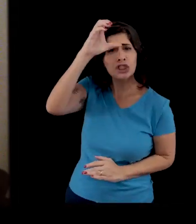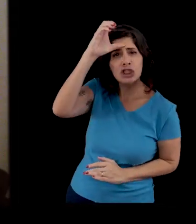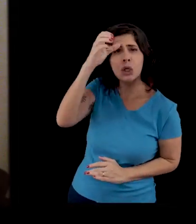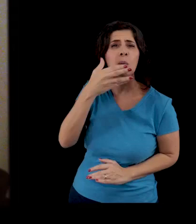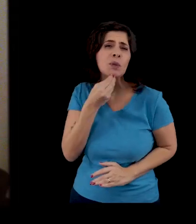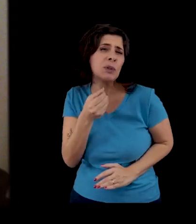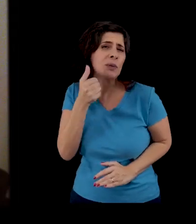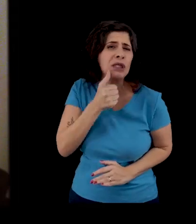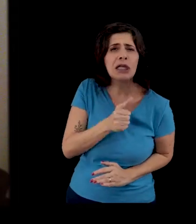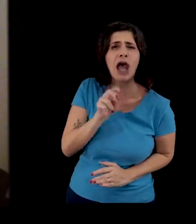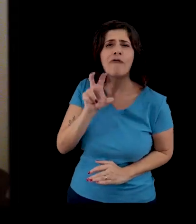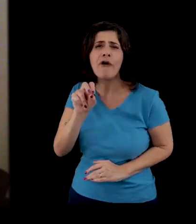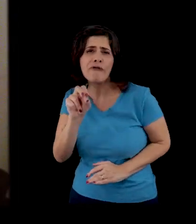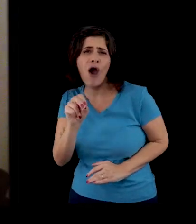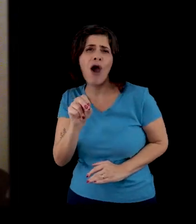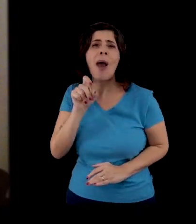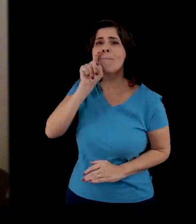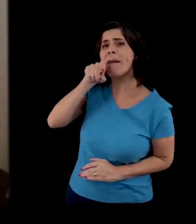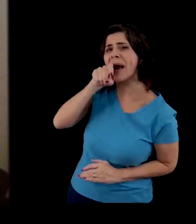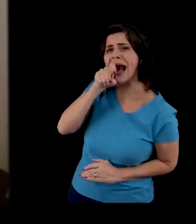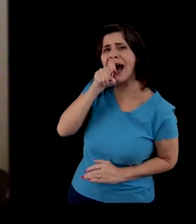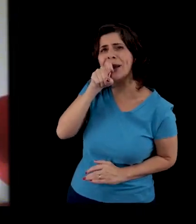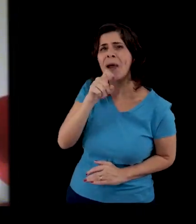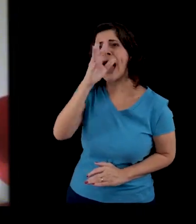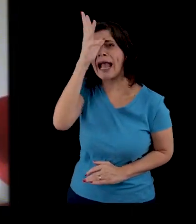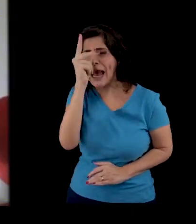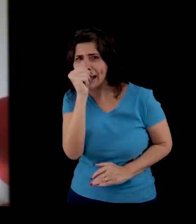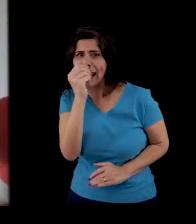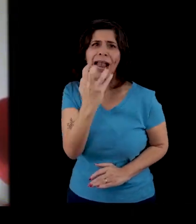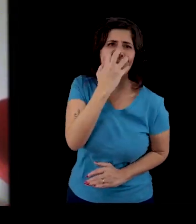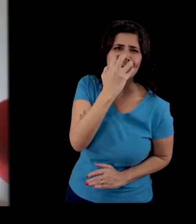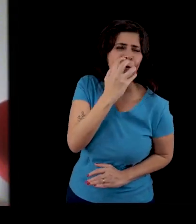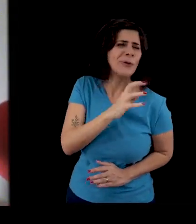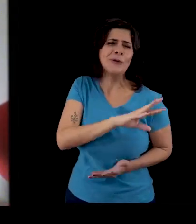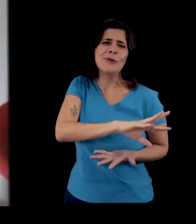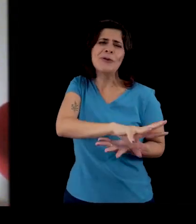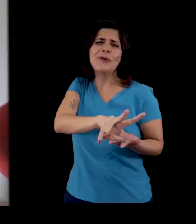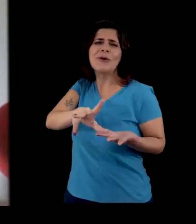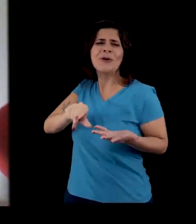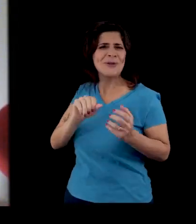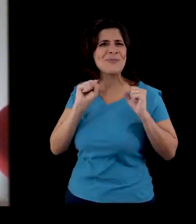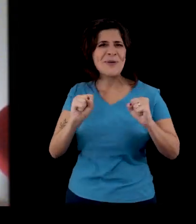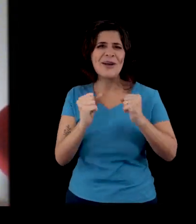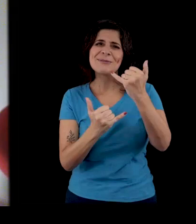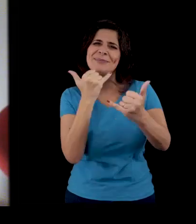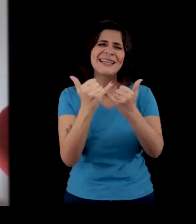papagaio, periquito, galinha, cachorro – aposto que vocês vão se divertir bastante juntos.